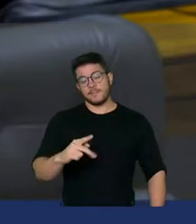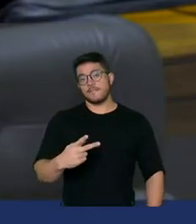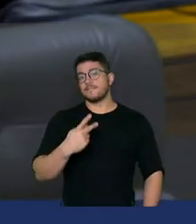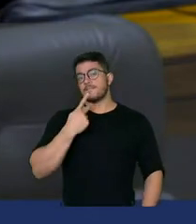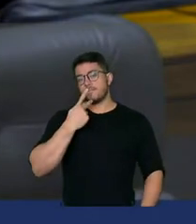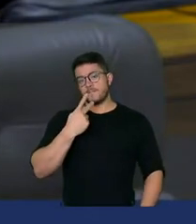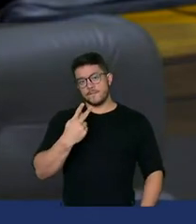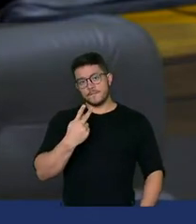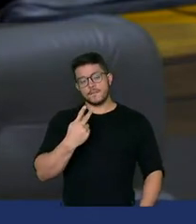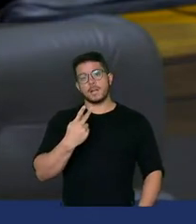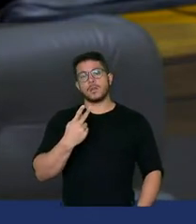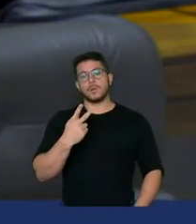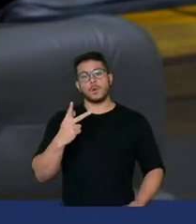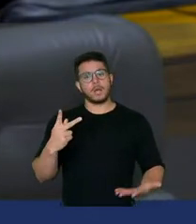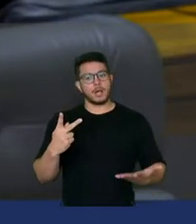QUERO AJUDAR O DEBATE CULTURAL E DIZER QUE VOSSA EXCELÊNCIA